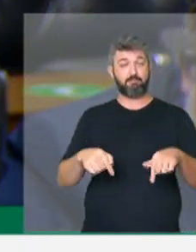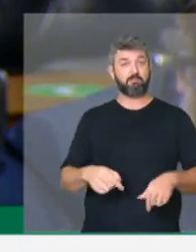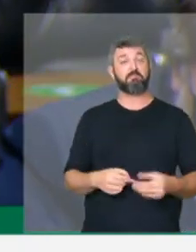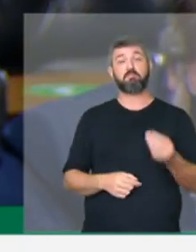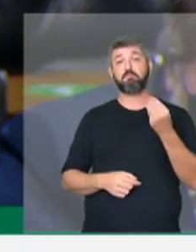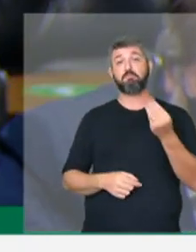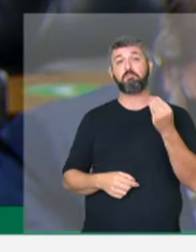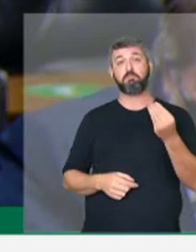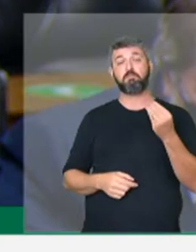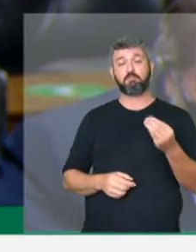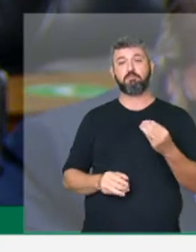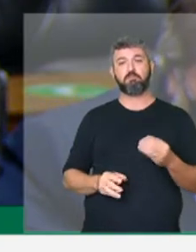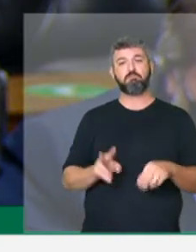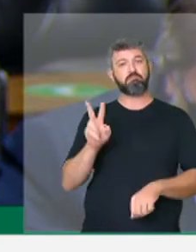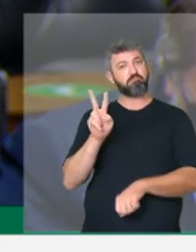TÊM PARA PROMOVER O SEU DESENVOLVIMENTO, FINANCIAR A